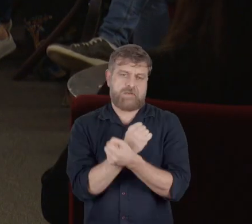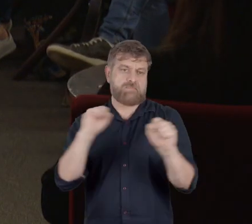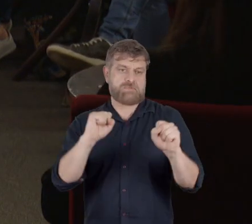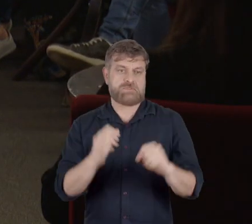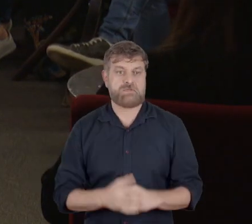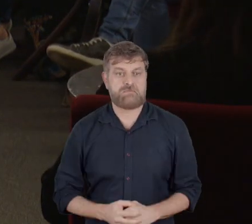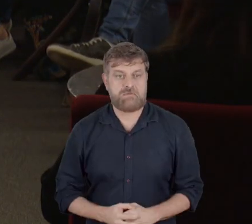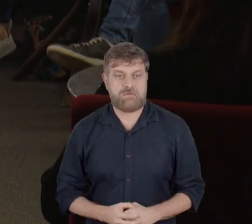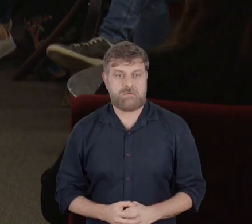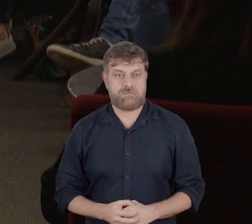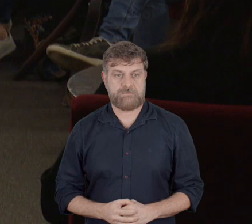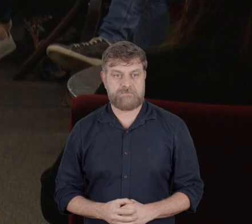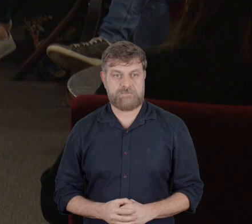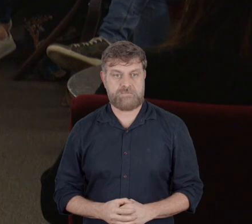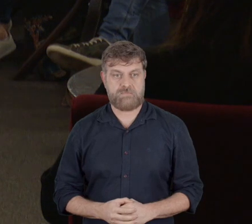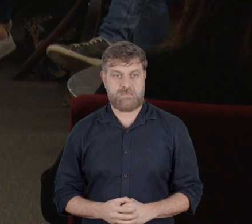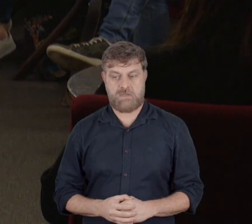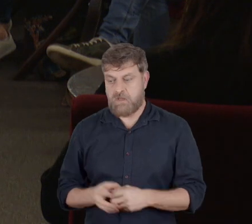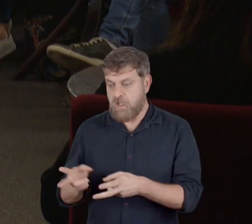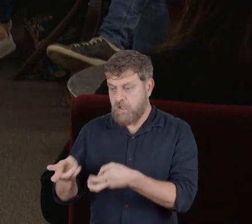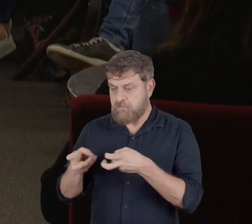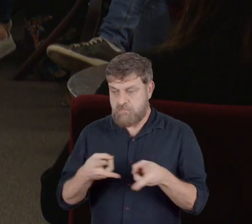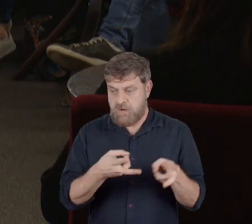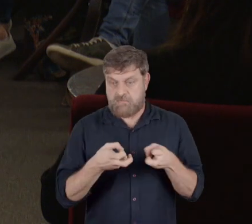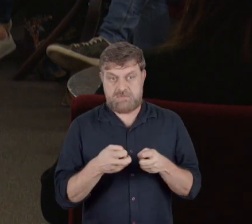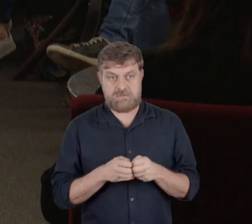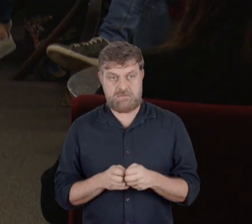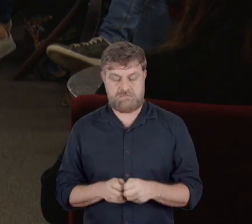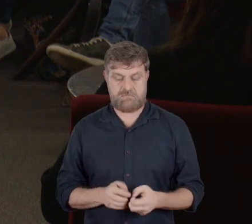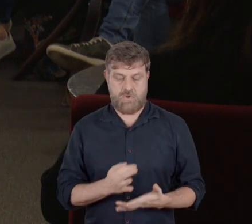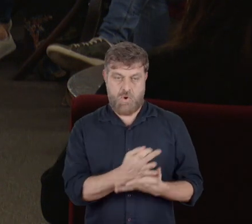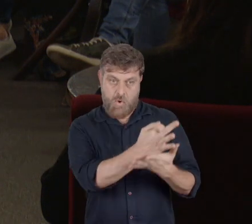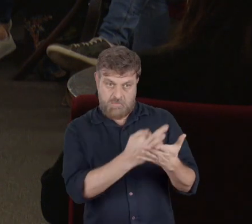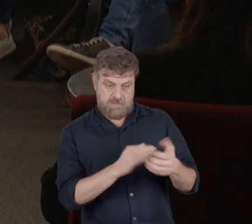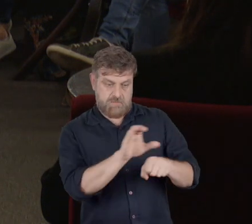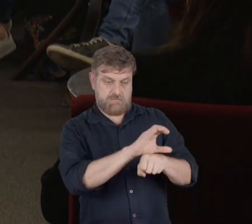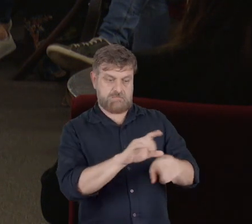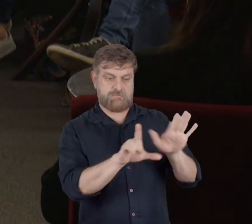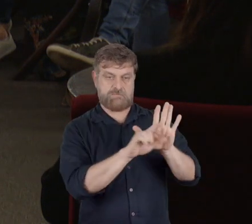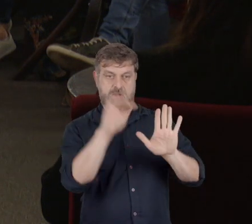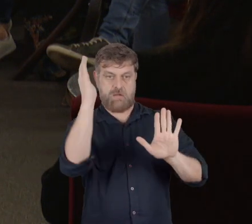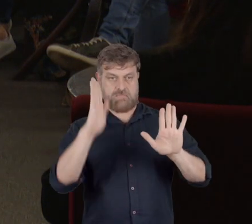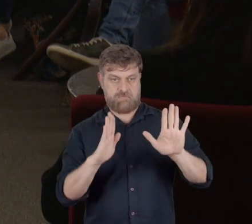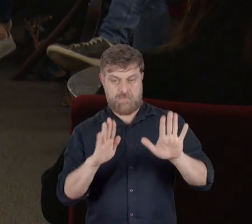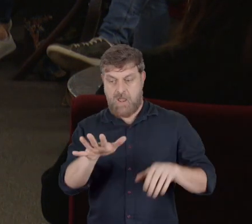na própria gramática do reconhecimento. Eu pego um texto constitucional, direito à educação,